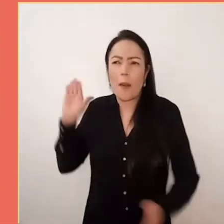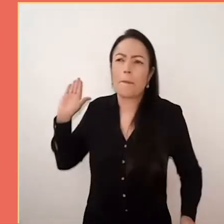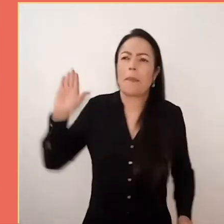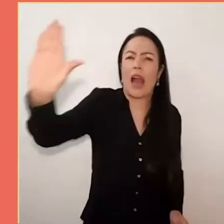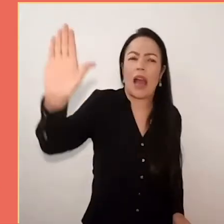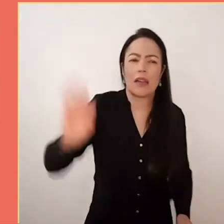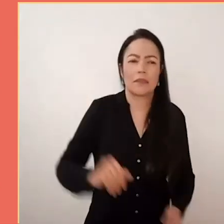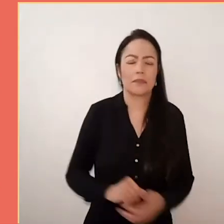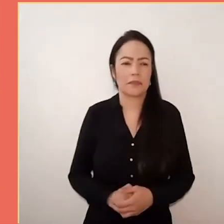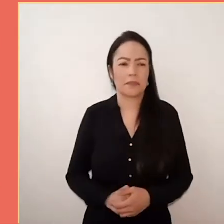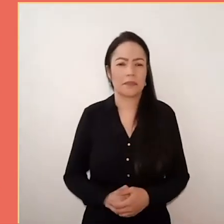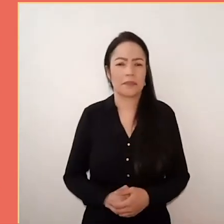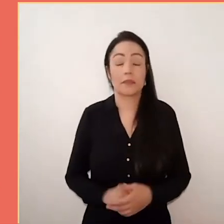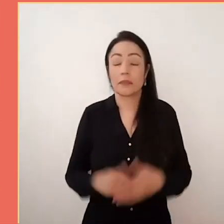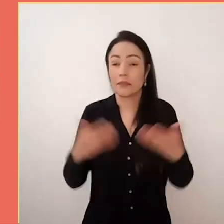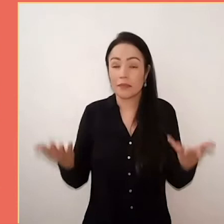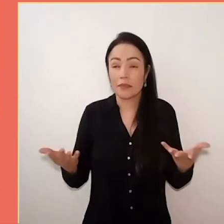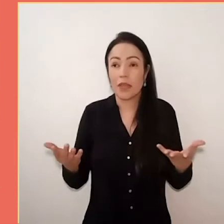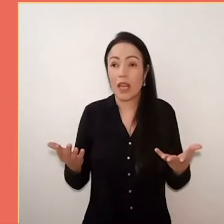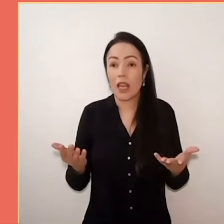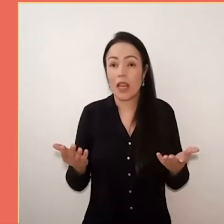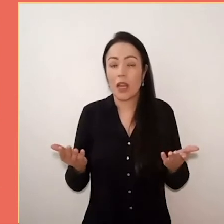é levada a comer o interior dessa barata.